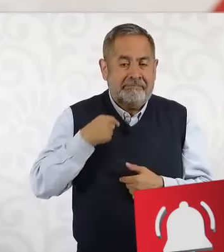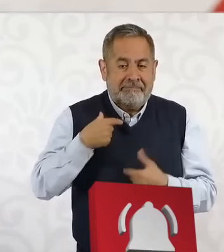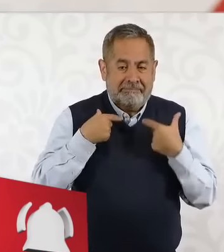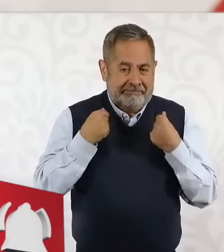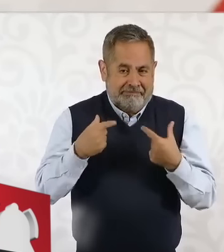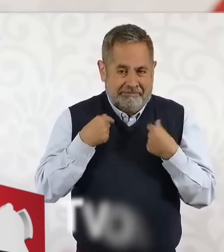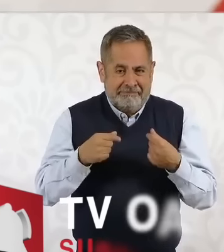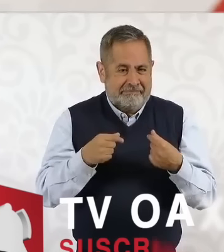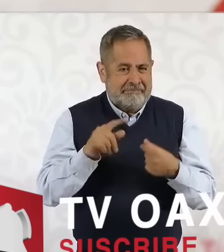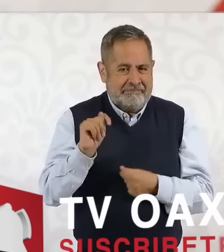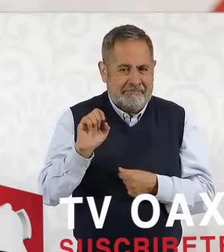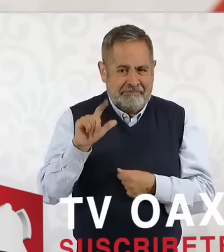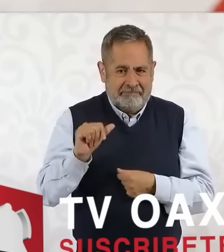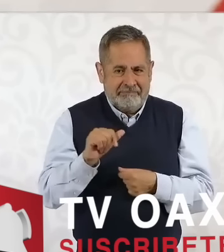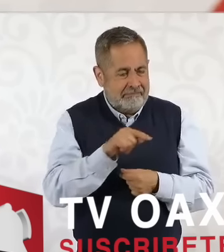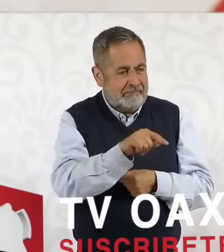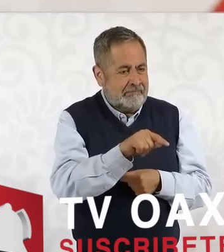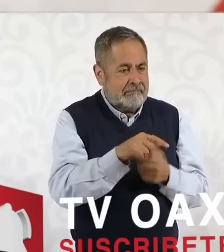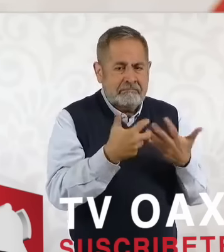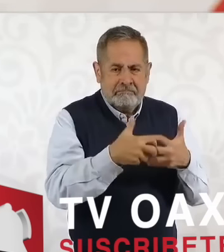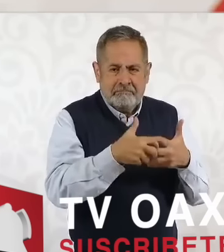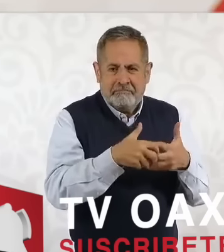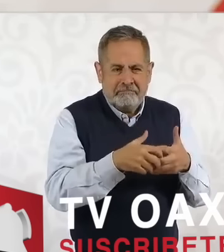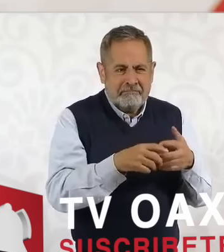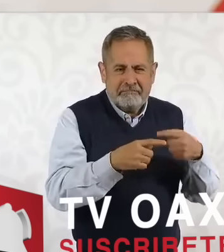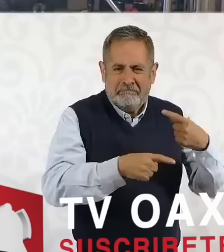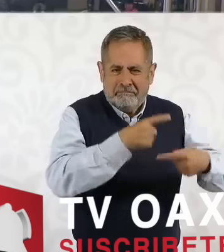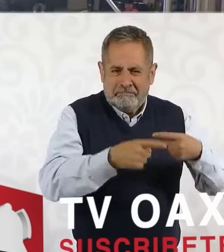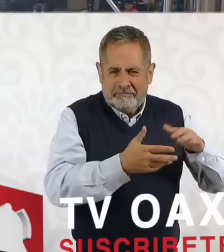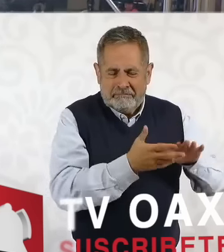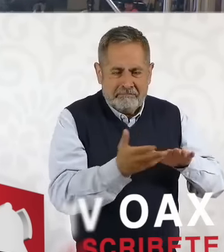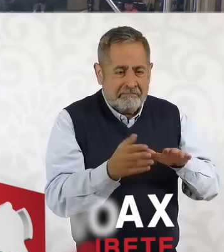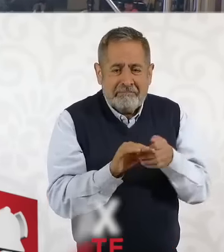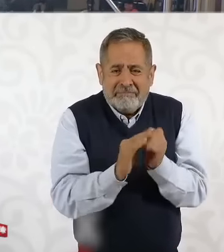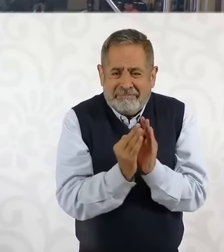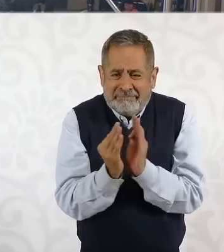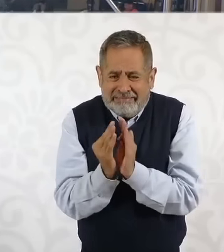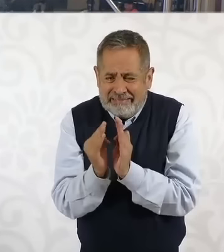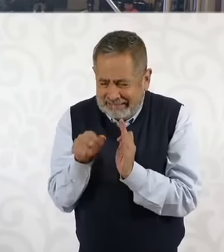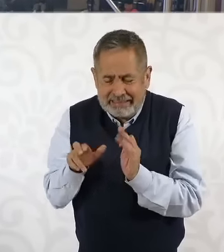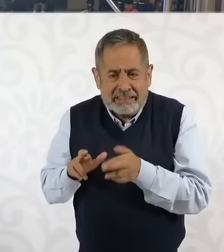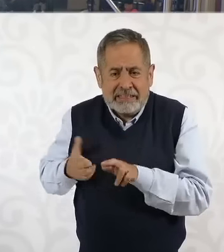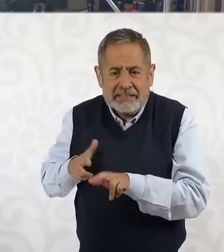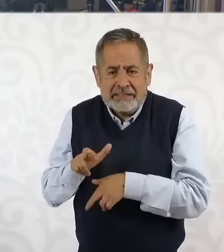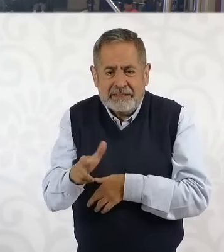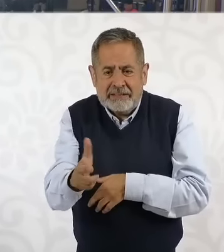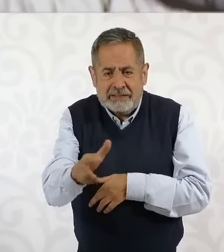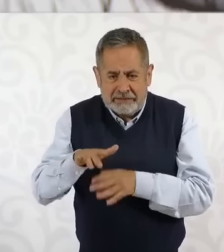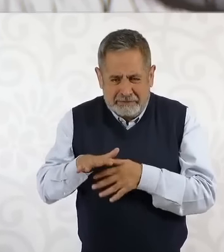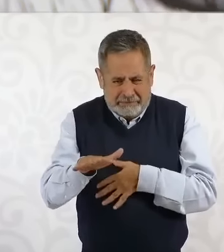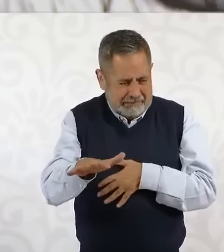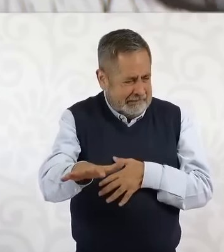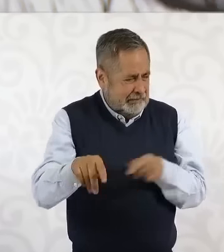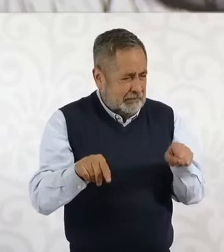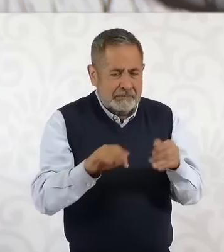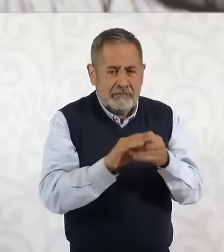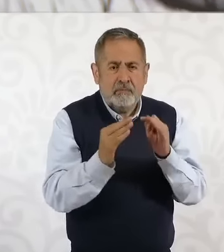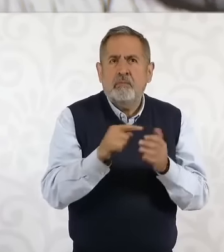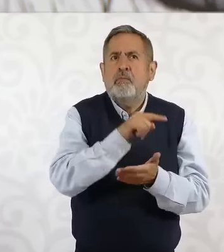están en la en la en la ribera del río o cerca del río en Tazcala y en Puebla,